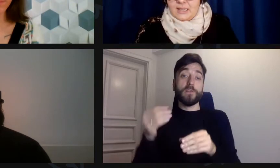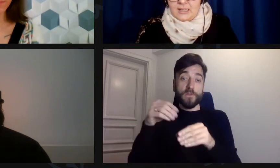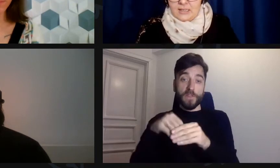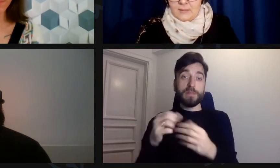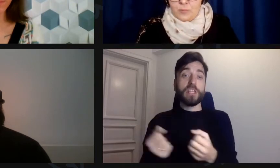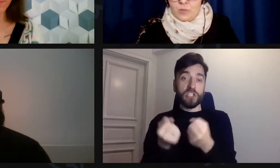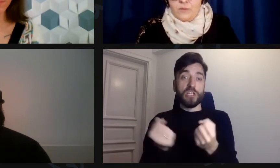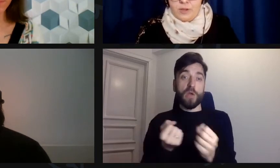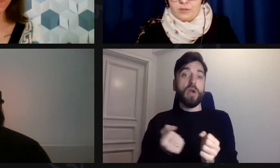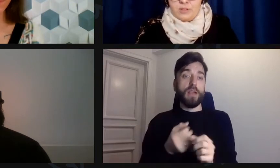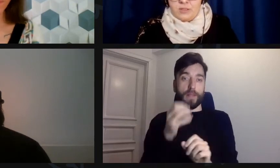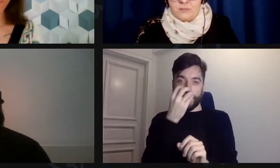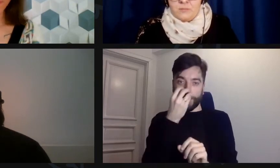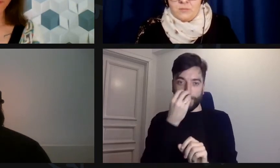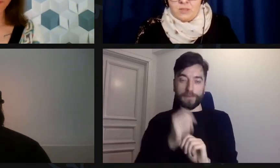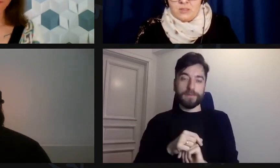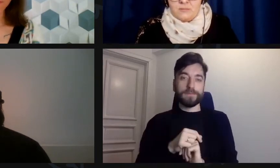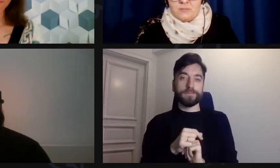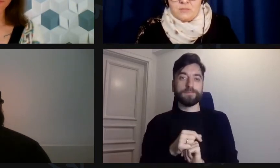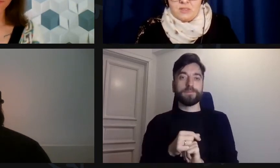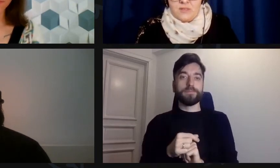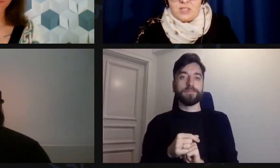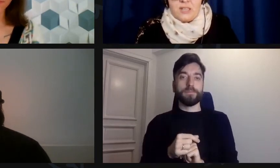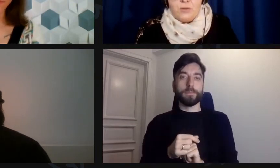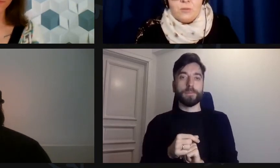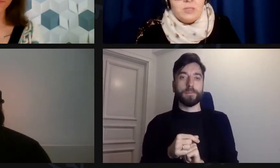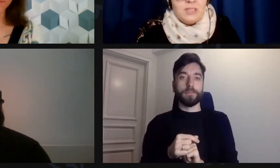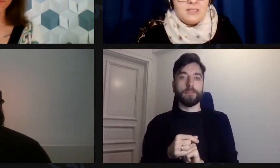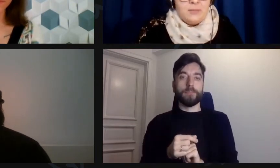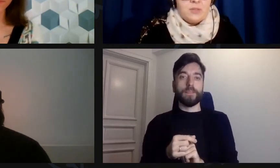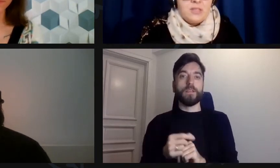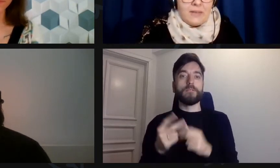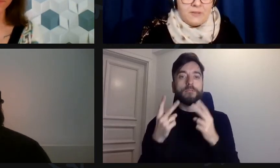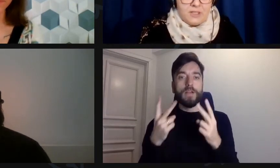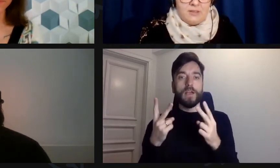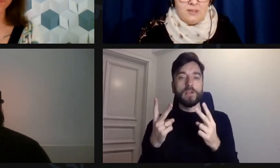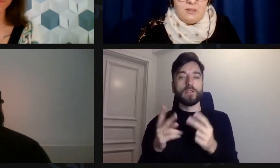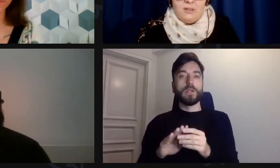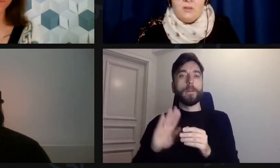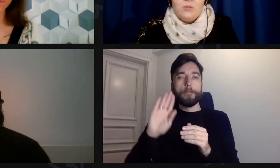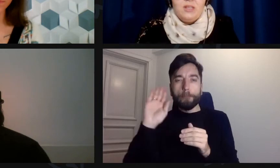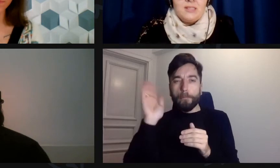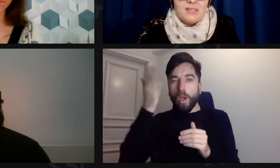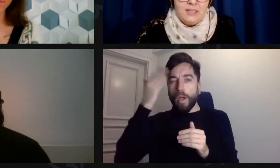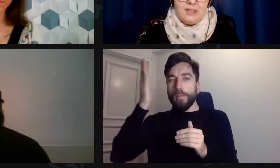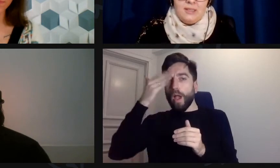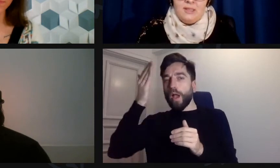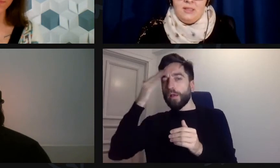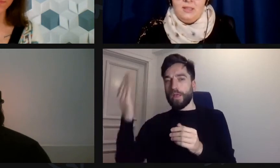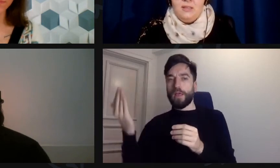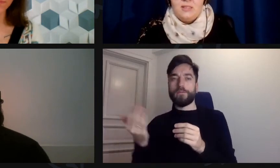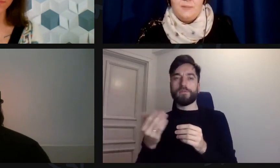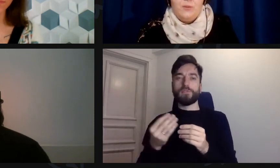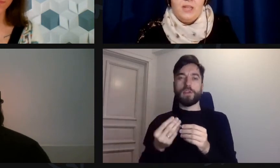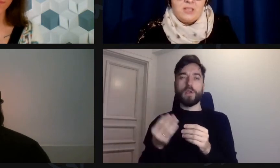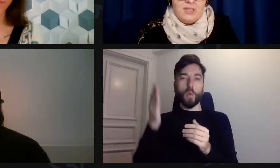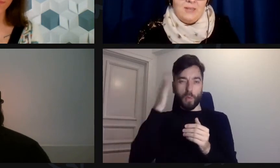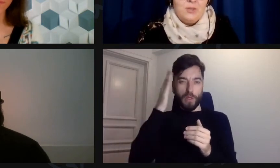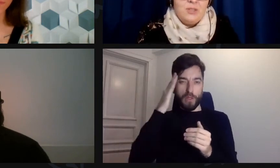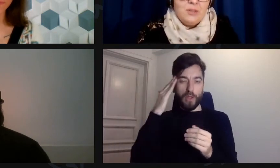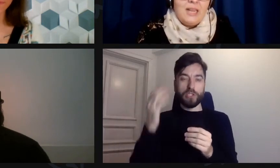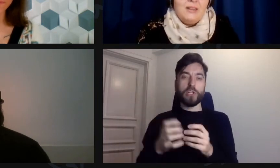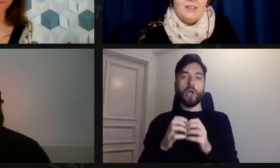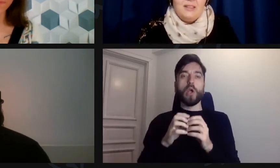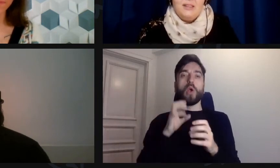mówi o tym zwiększaniu kompetencji poznawczych, komutacyjnych, emocjonalnych.